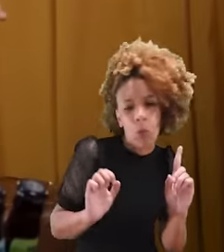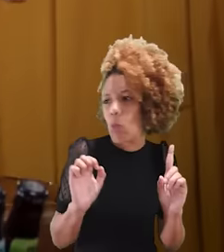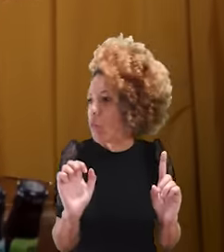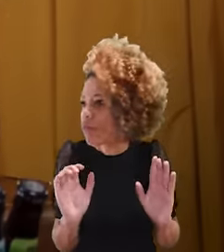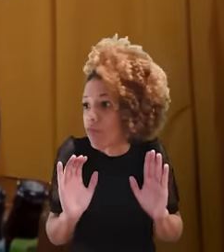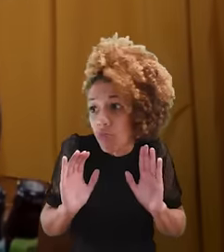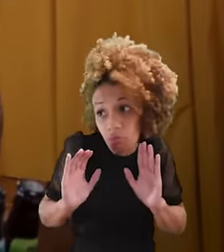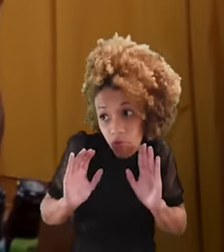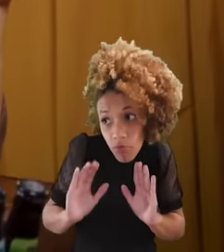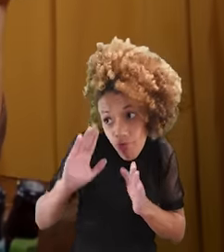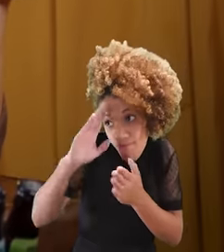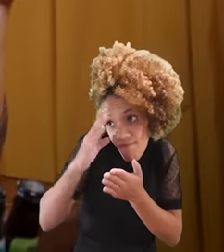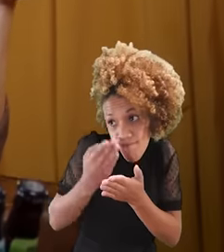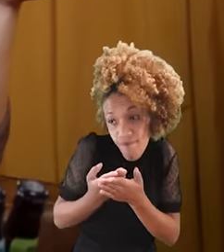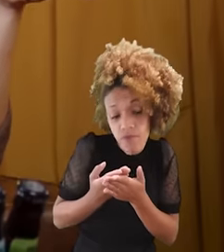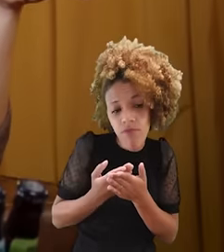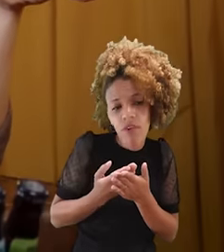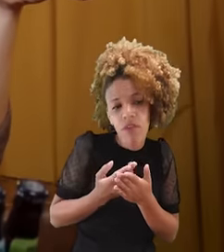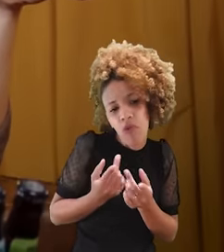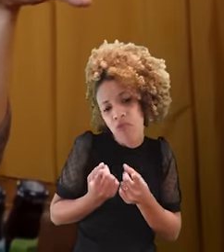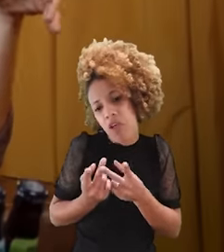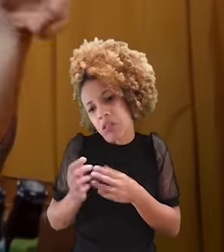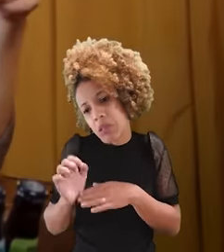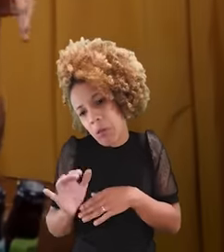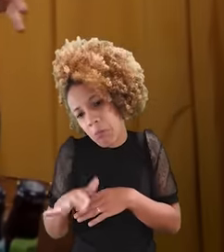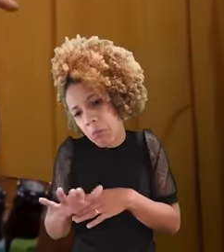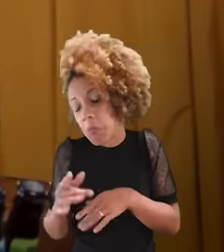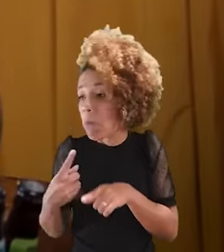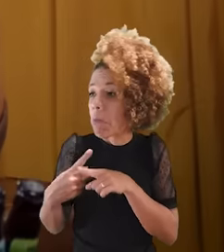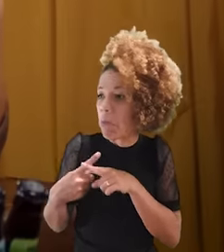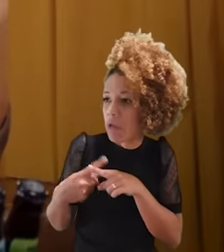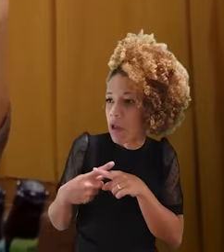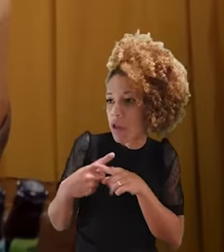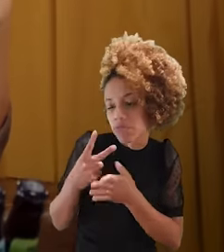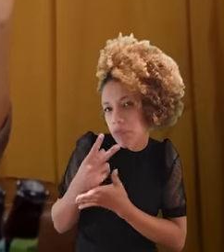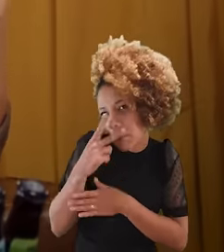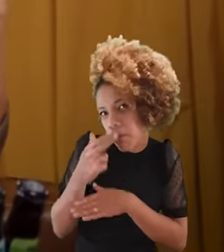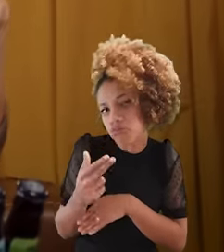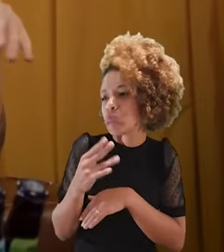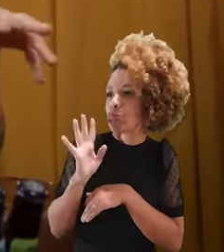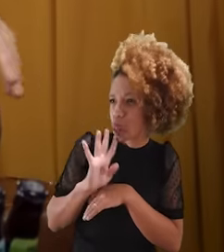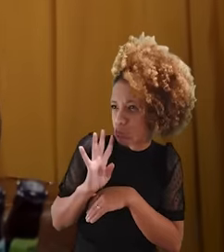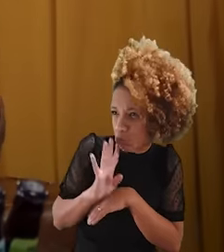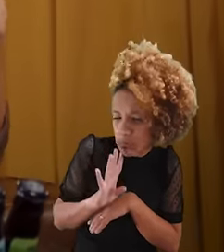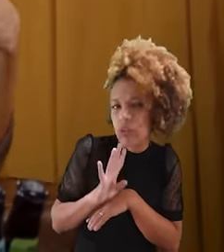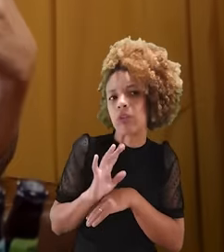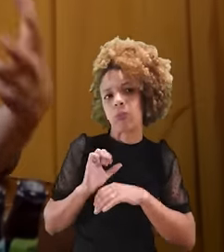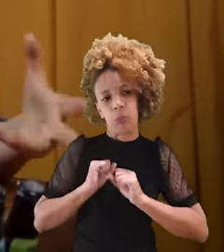acredito que eu penda mais paraa esquerda porque eu sempre acho bacana que haja justiça social que